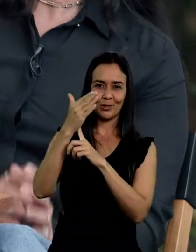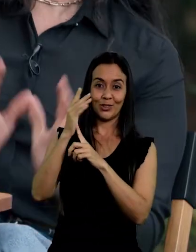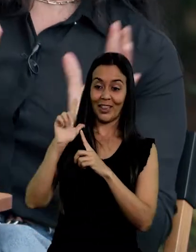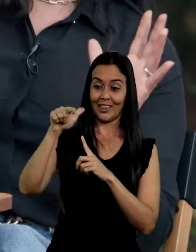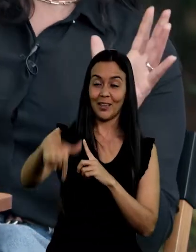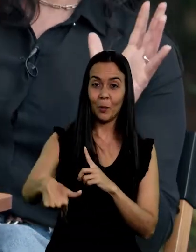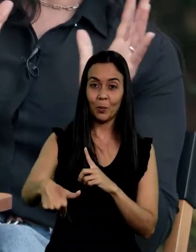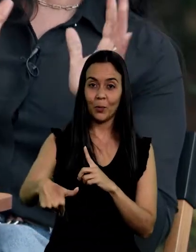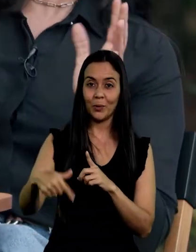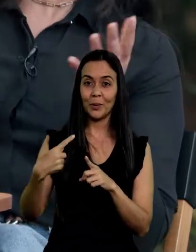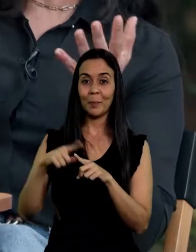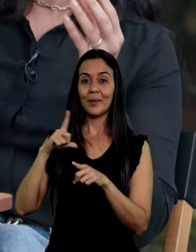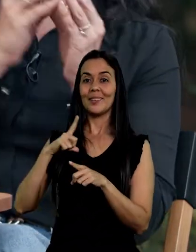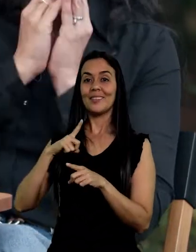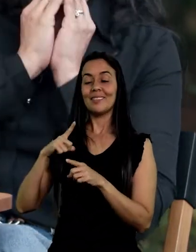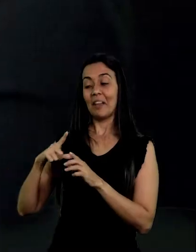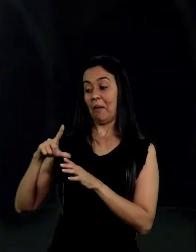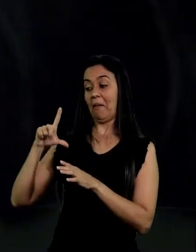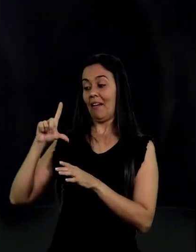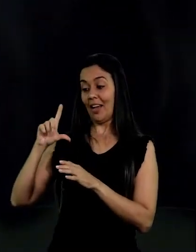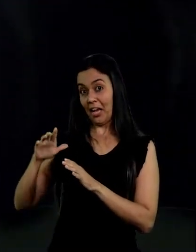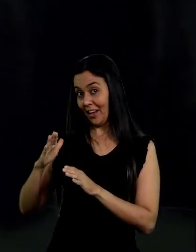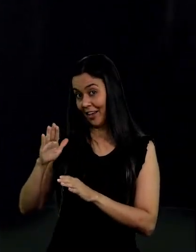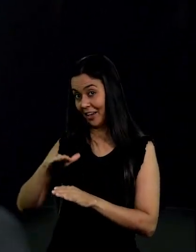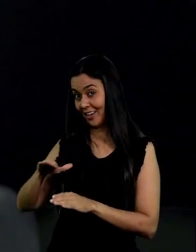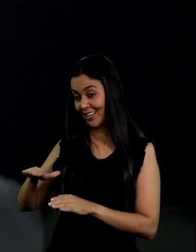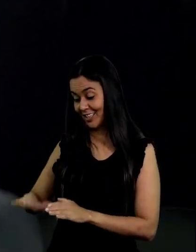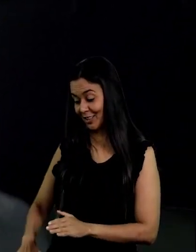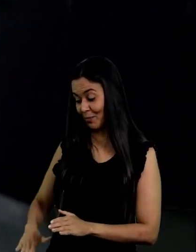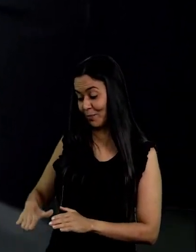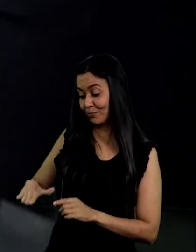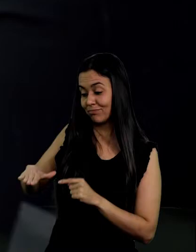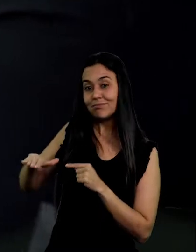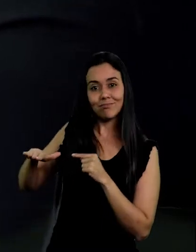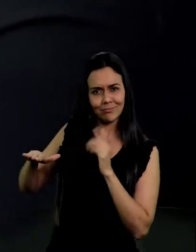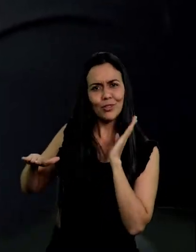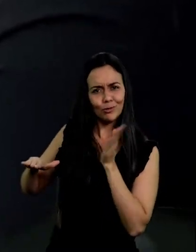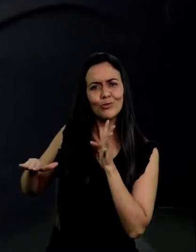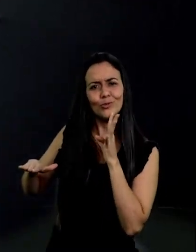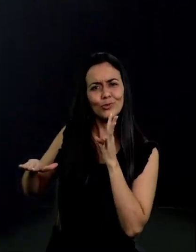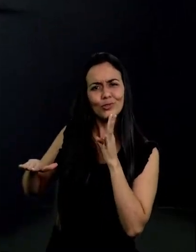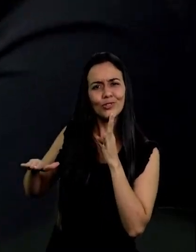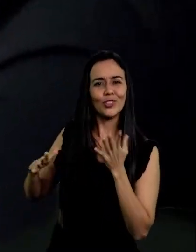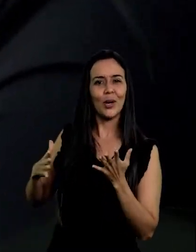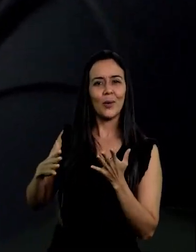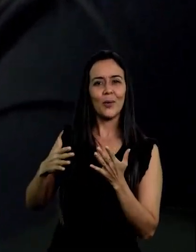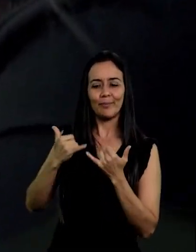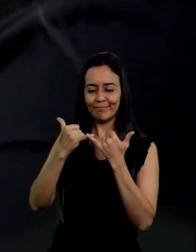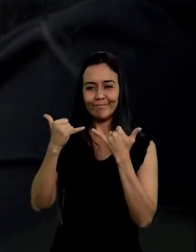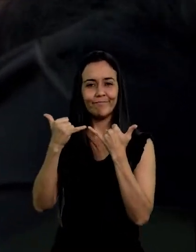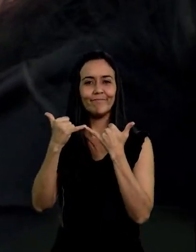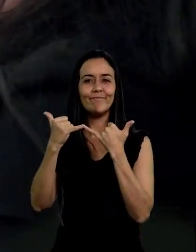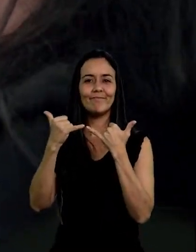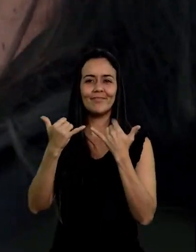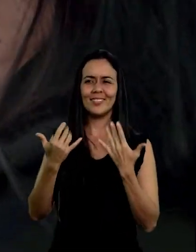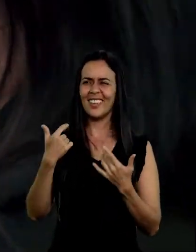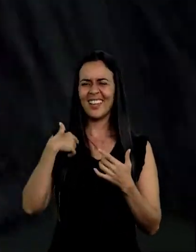Não, eu amei quando me contaram esse conceito, porque esclareceu muitas coisas na minha cabeça.